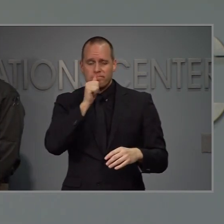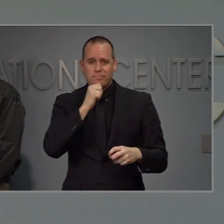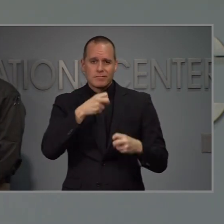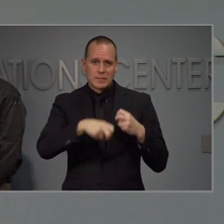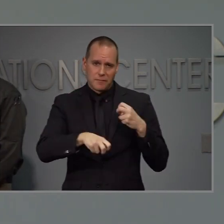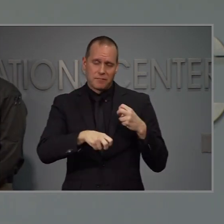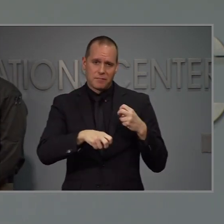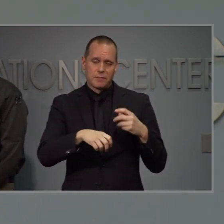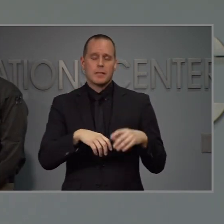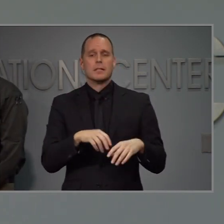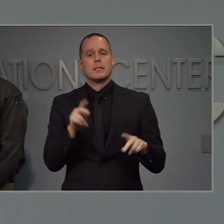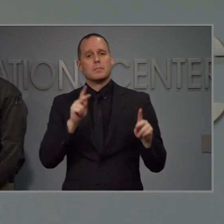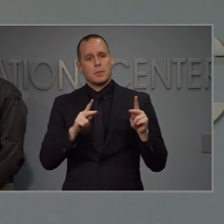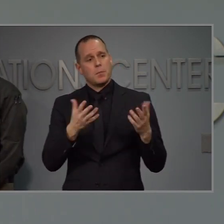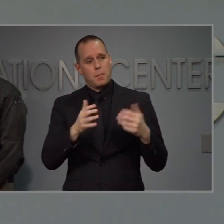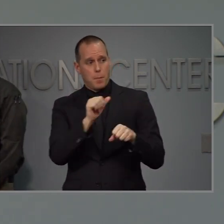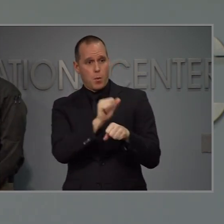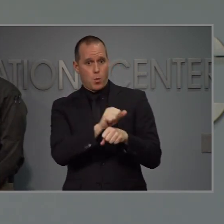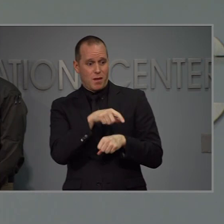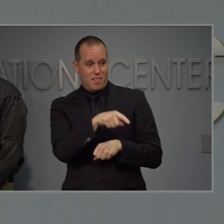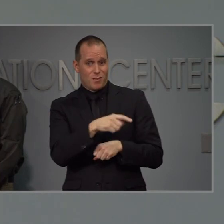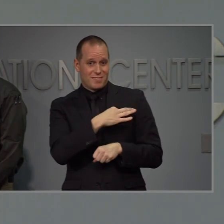virus tan Carolina del Norte sabemos que es bien difícil.